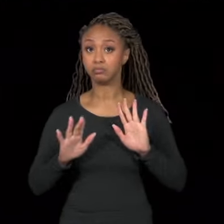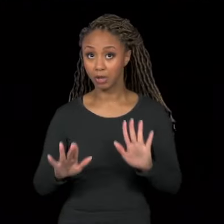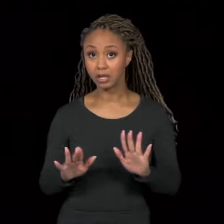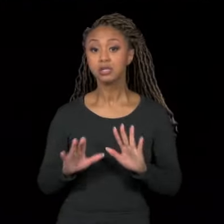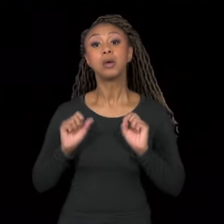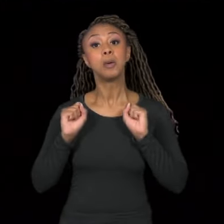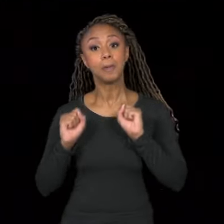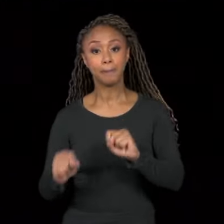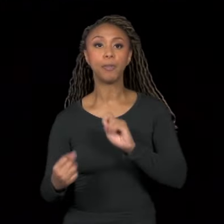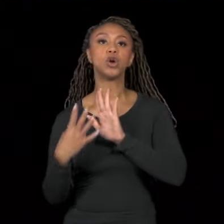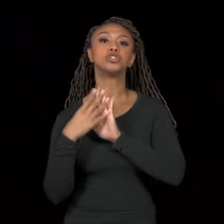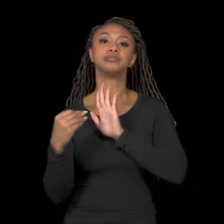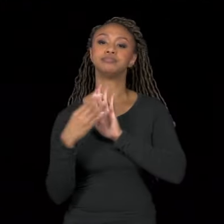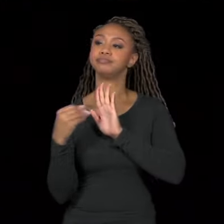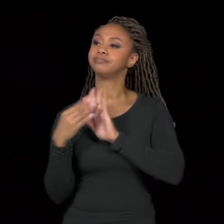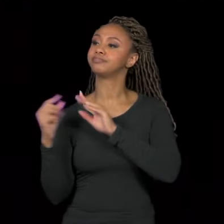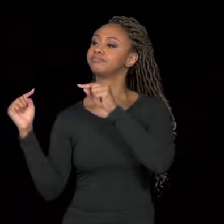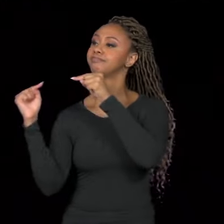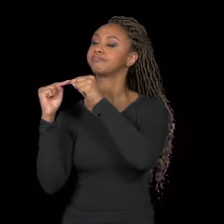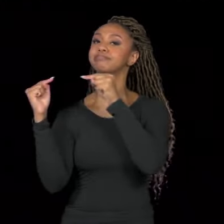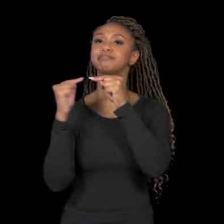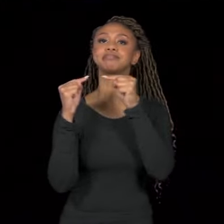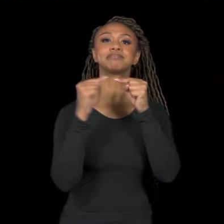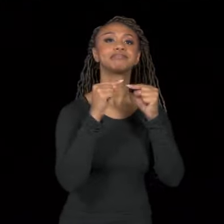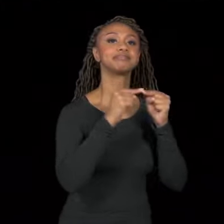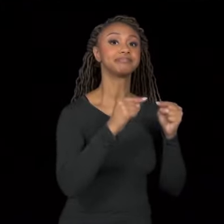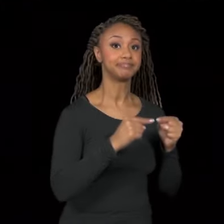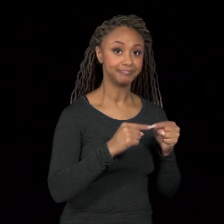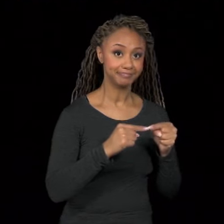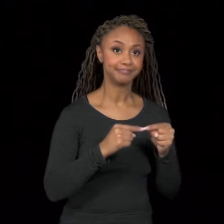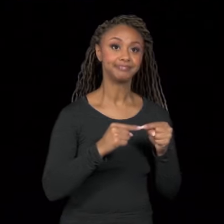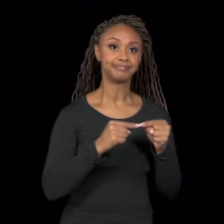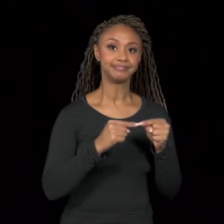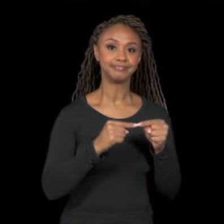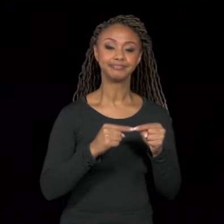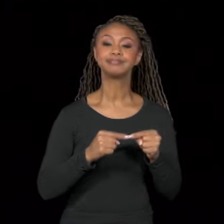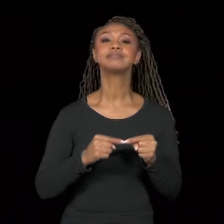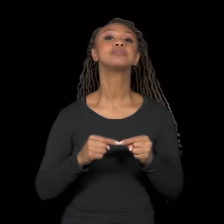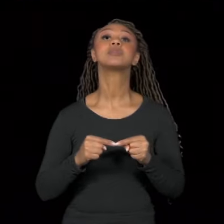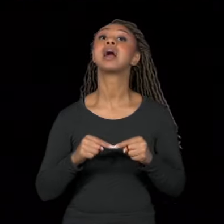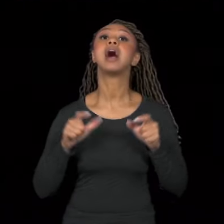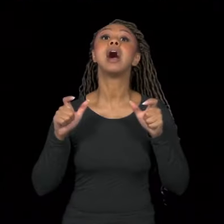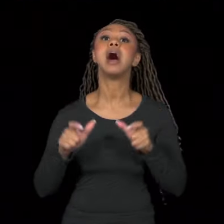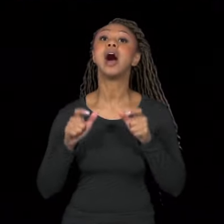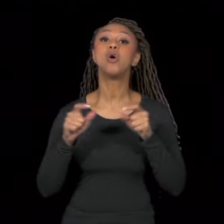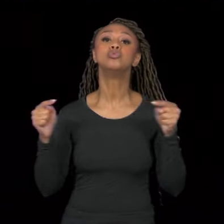RELACIONAMENTOS ASSOCIADOS À ENTIDADE DEPARTAMENTO. ENTÃO, PERCEBAM QUE NA ENTIDADE DEPARTAMENTO A